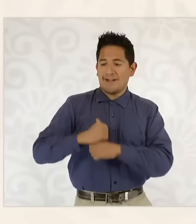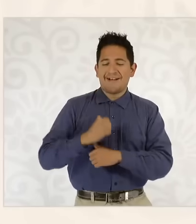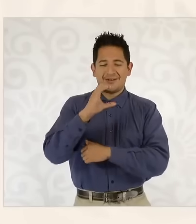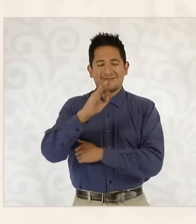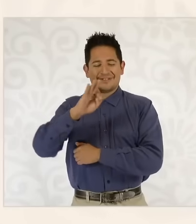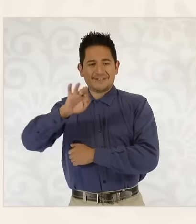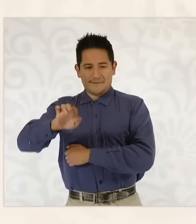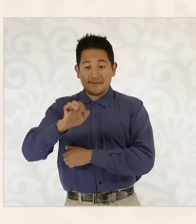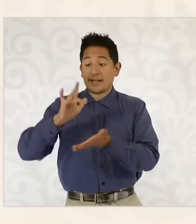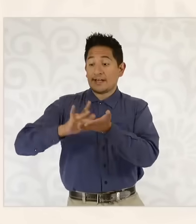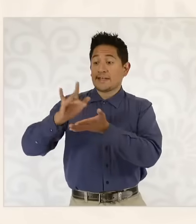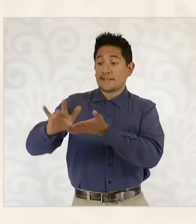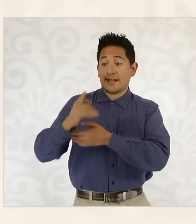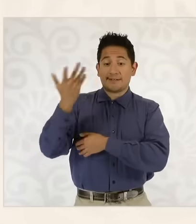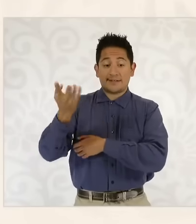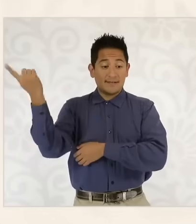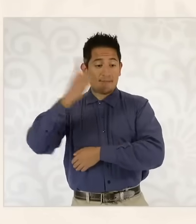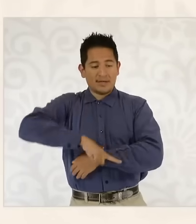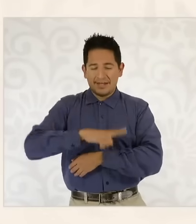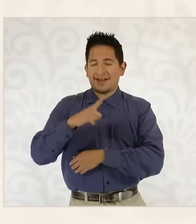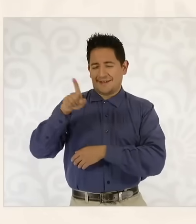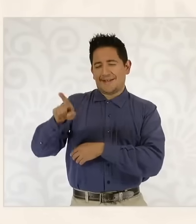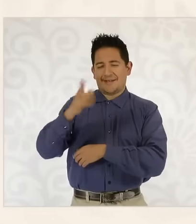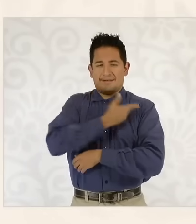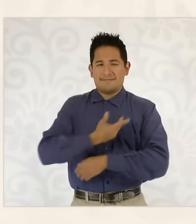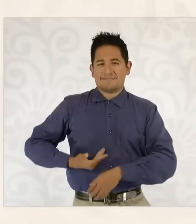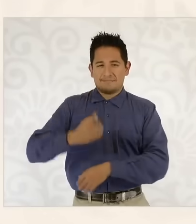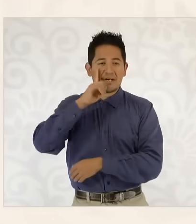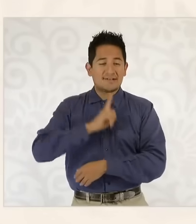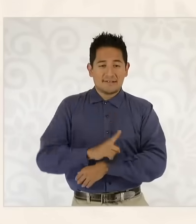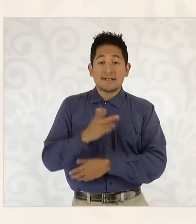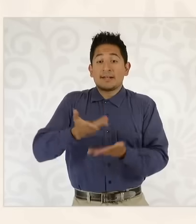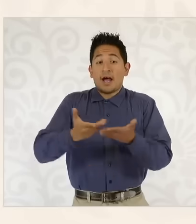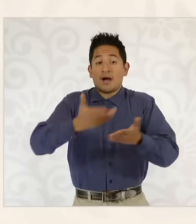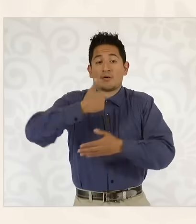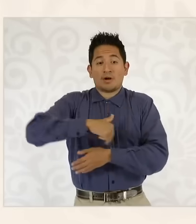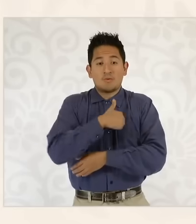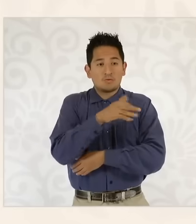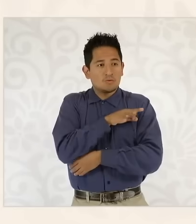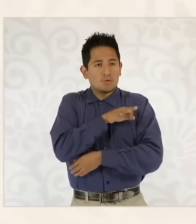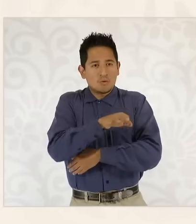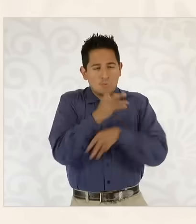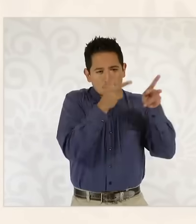de la presidenta, ahora el Estado puede realizar una planeación vinculante, integral, ordenada de